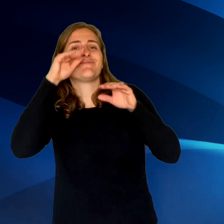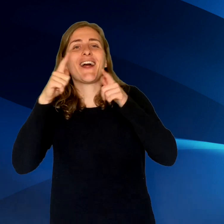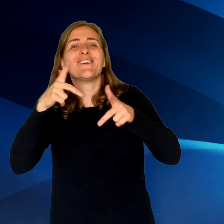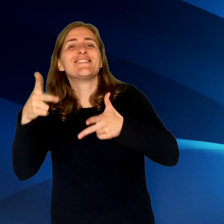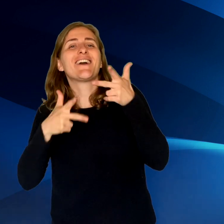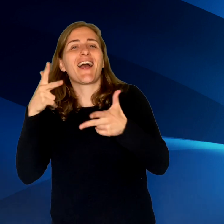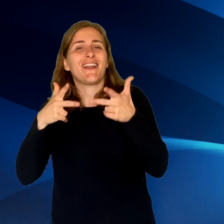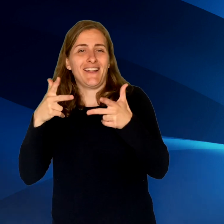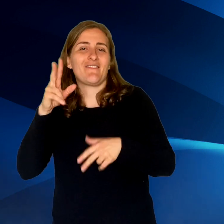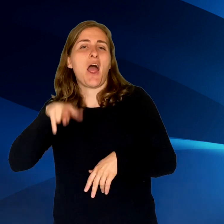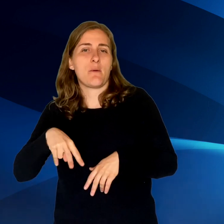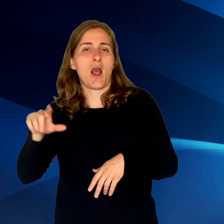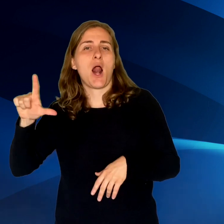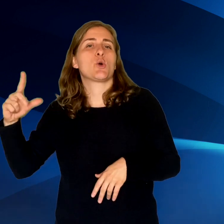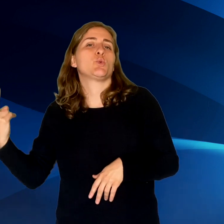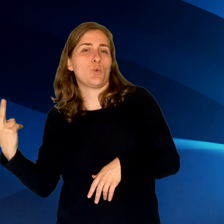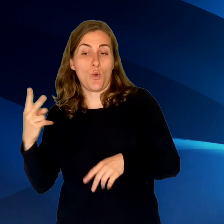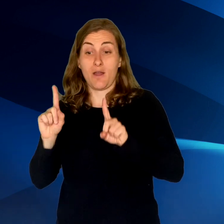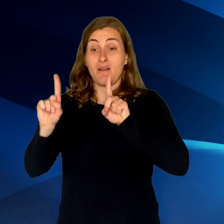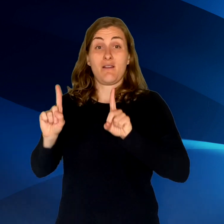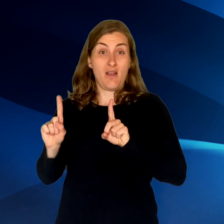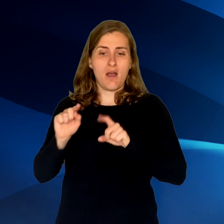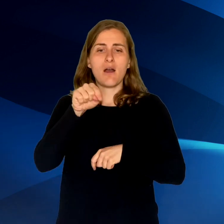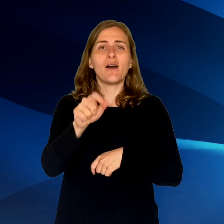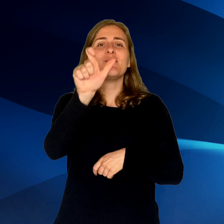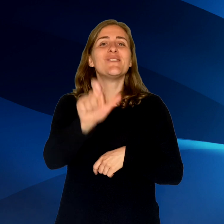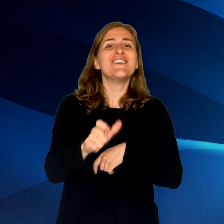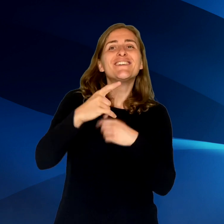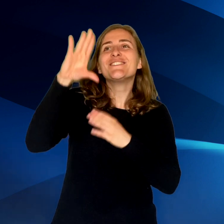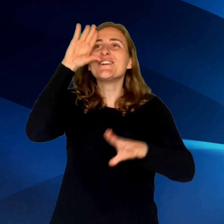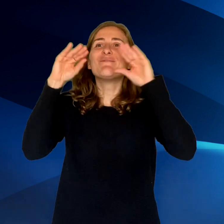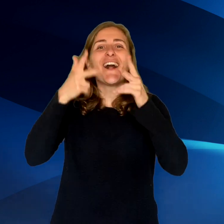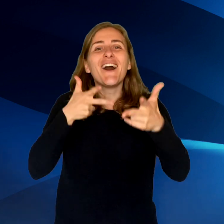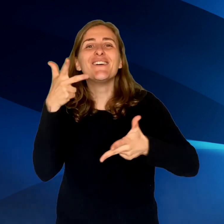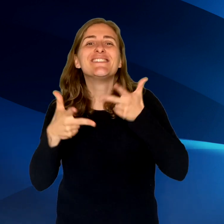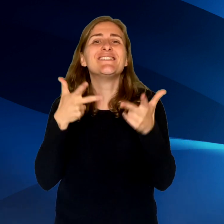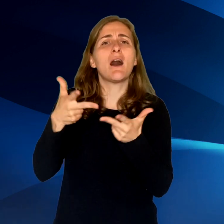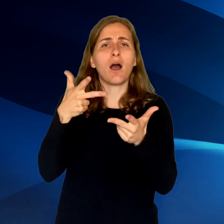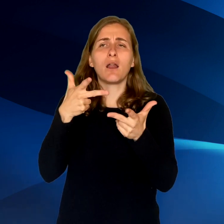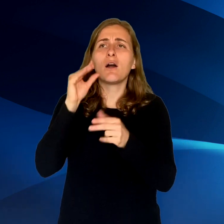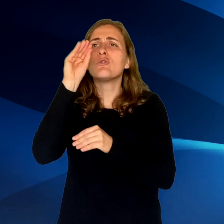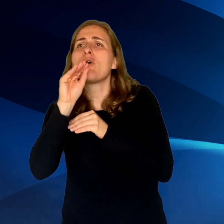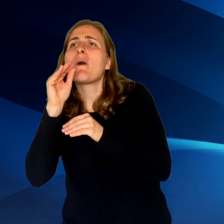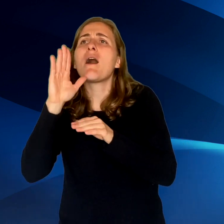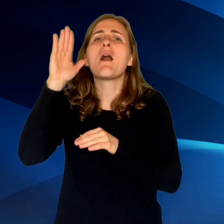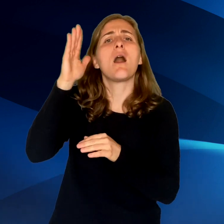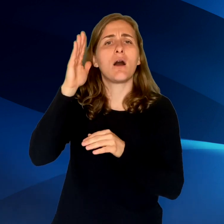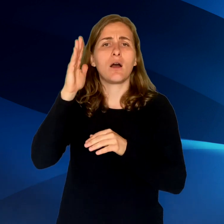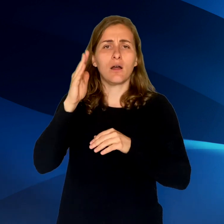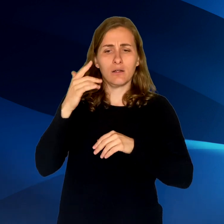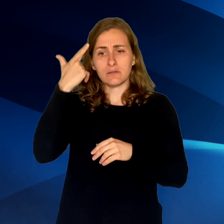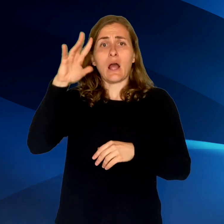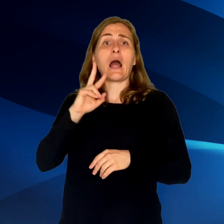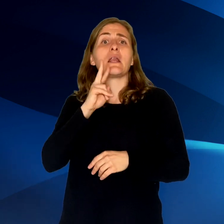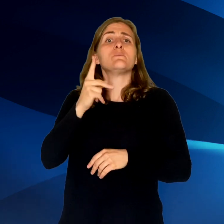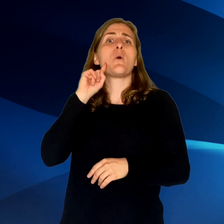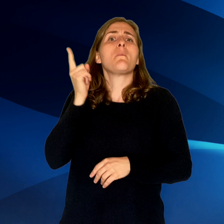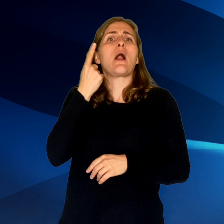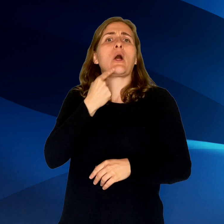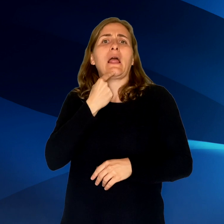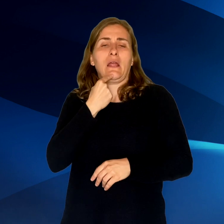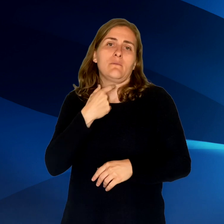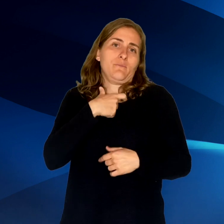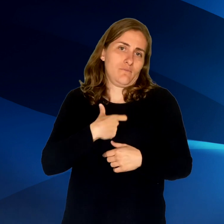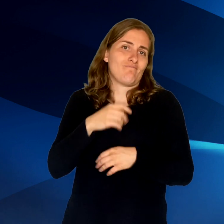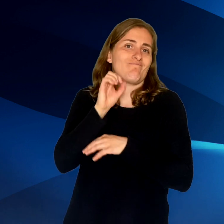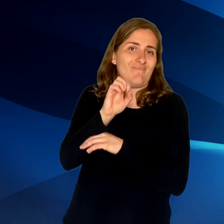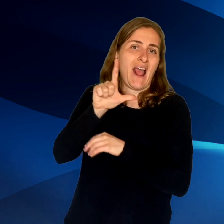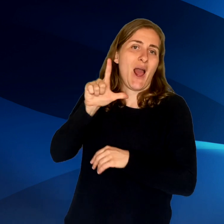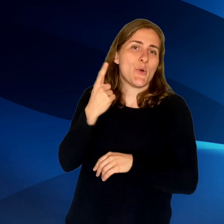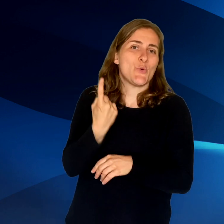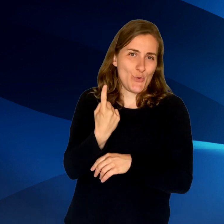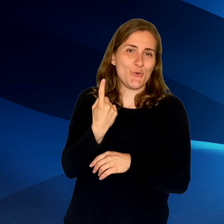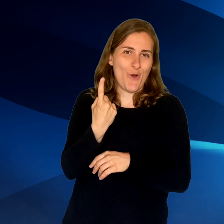si trovano in una posizione migliore per rispondere a studenti/apprendenti (adulti) rispetto alle persone che hanno imparato la Lingua dei Segni Fiamminga come L2.